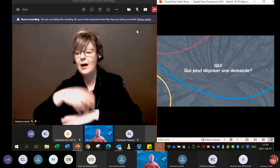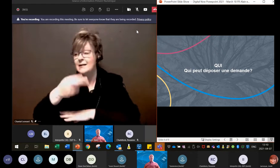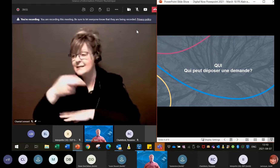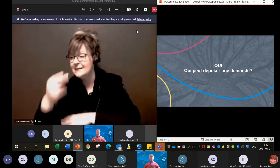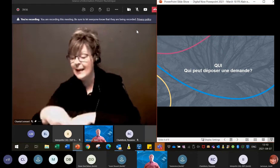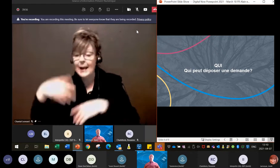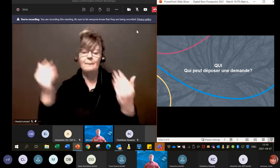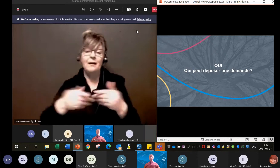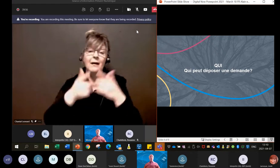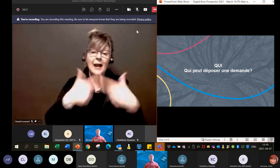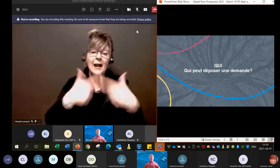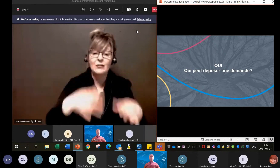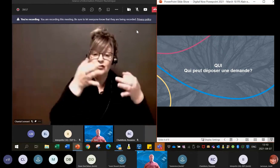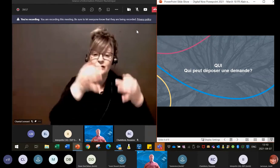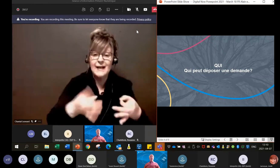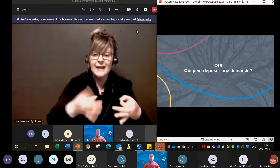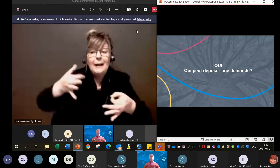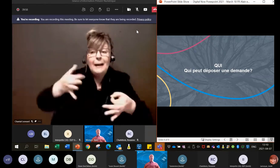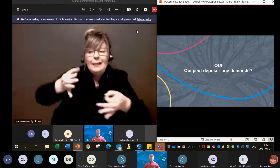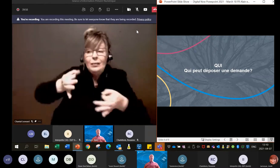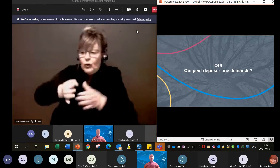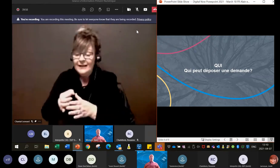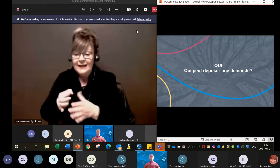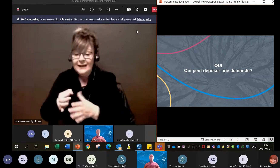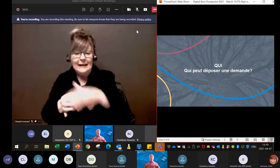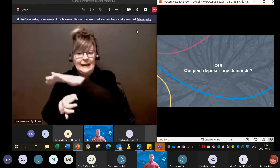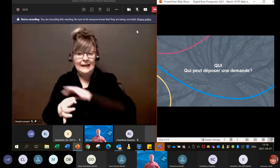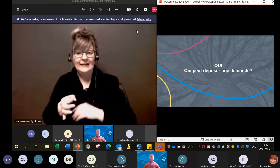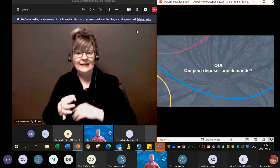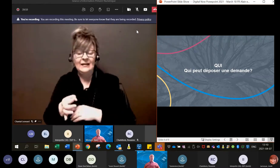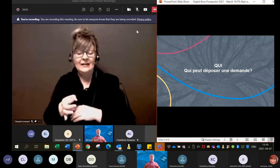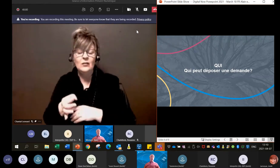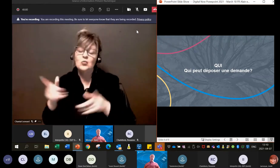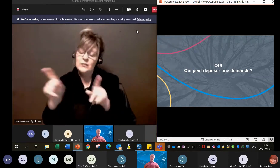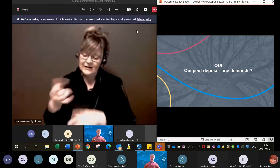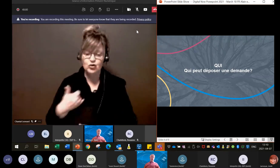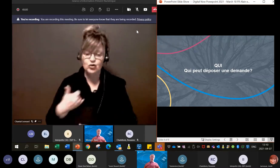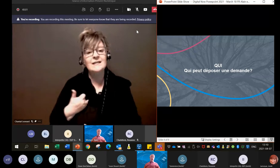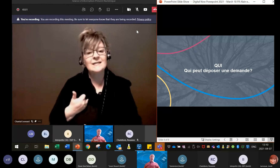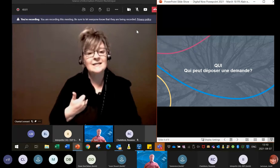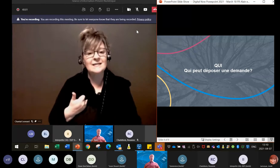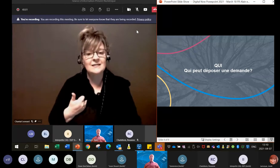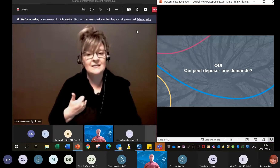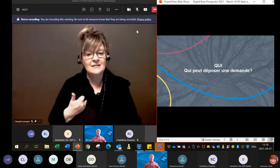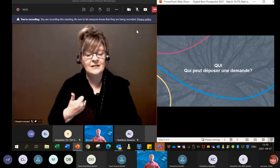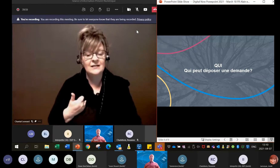situation minoritaire et la jeunesse. Vous